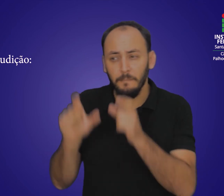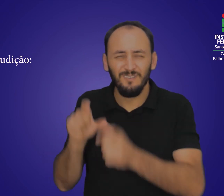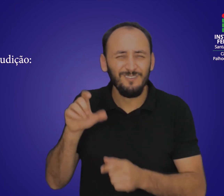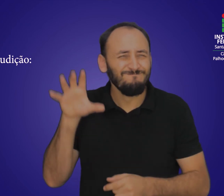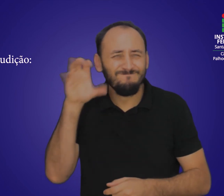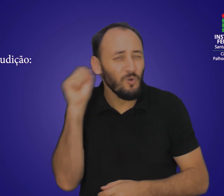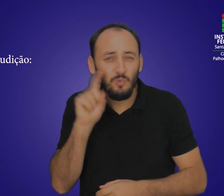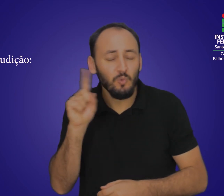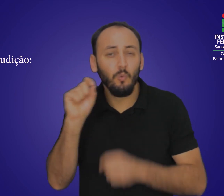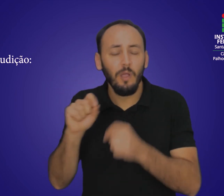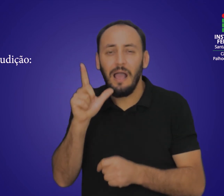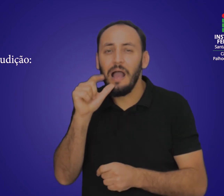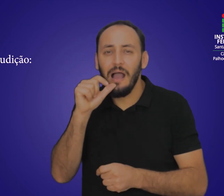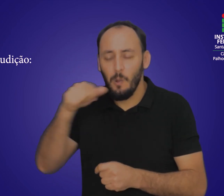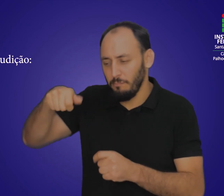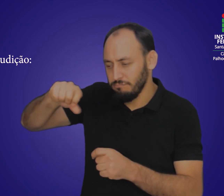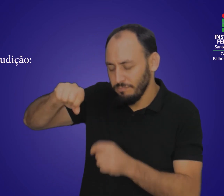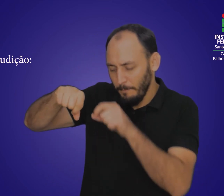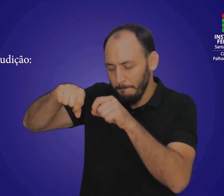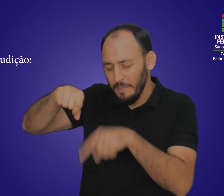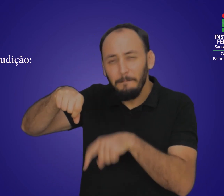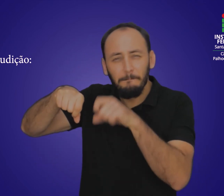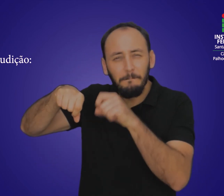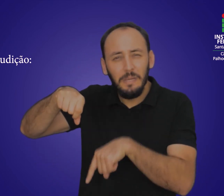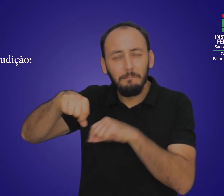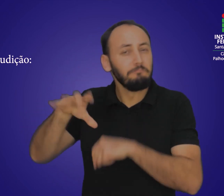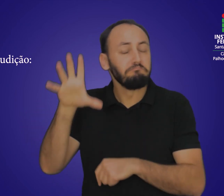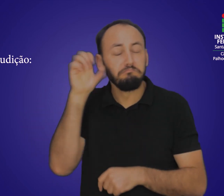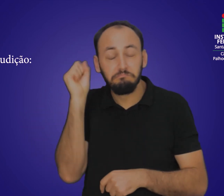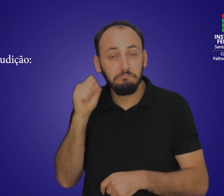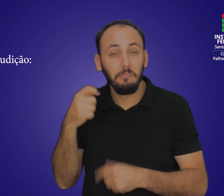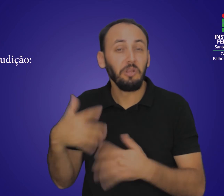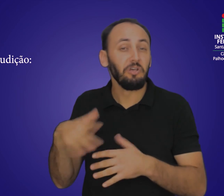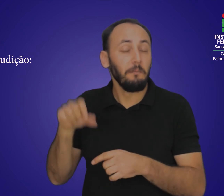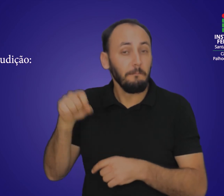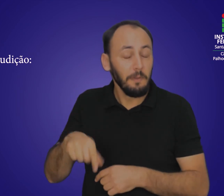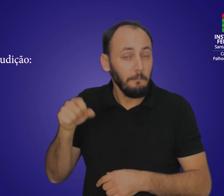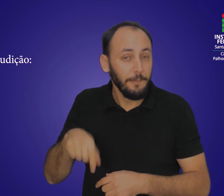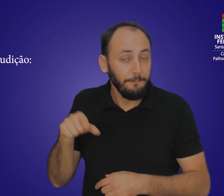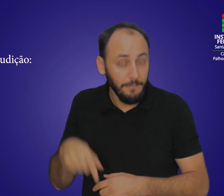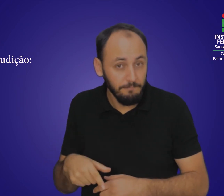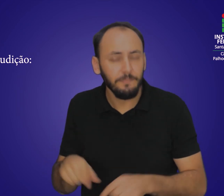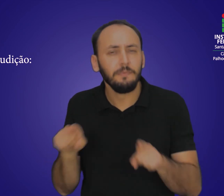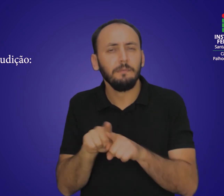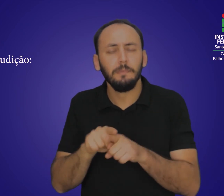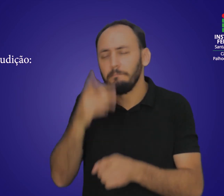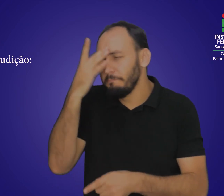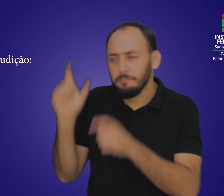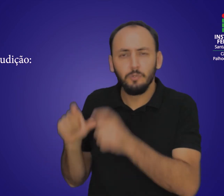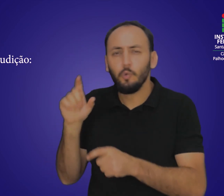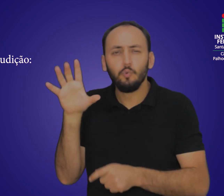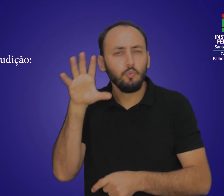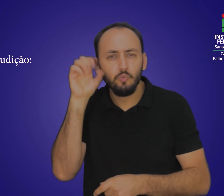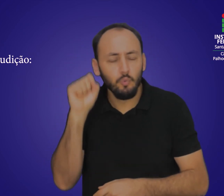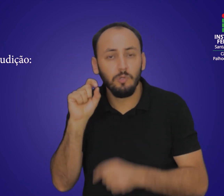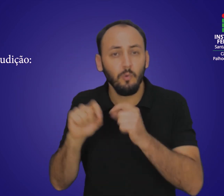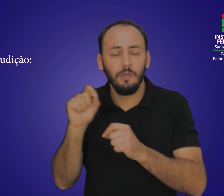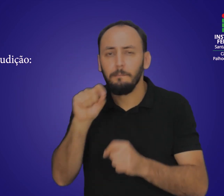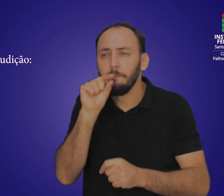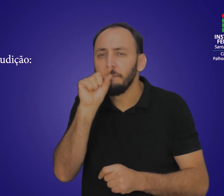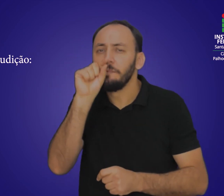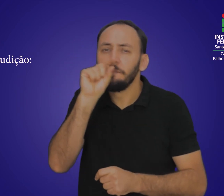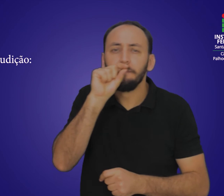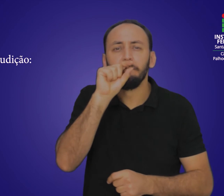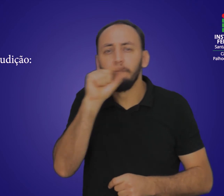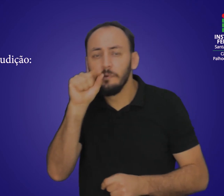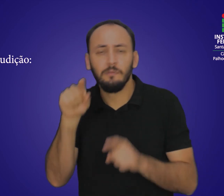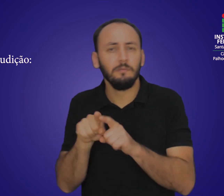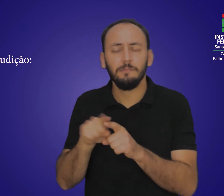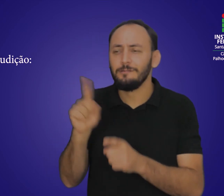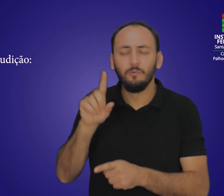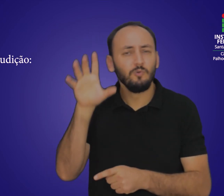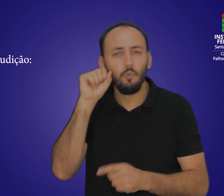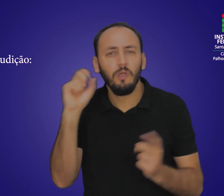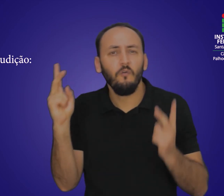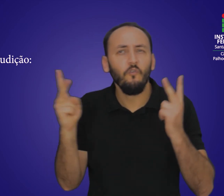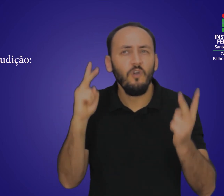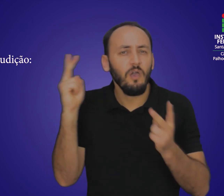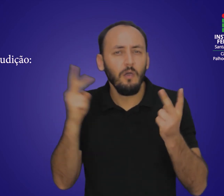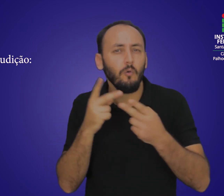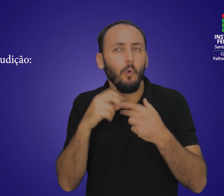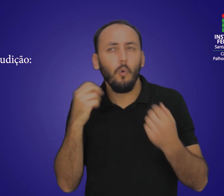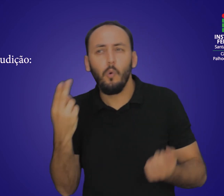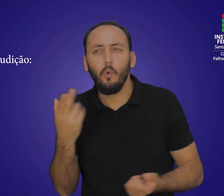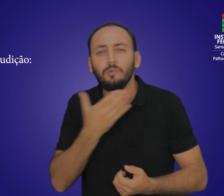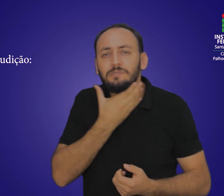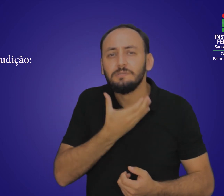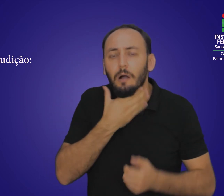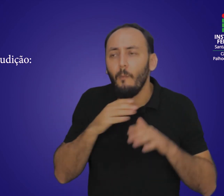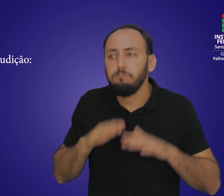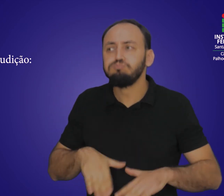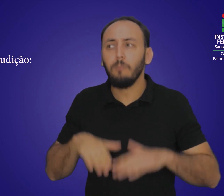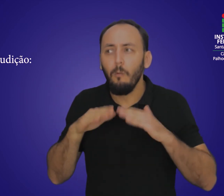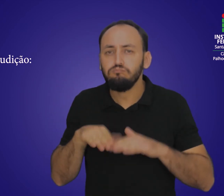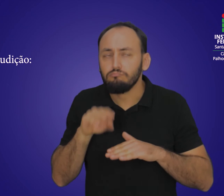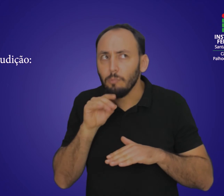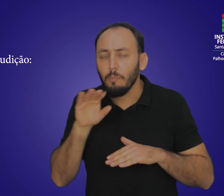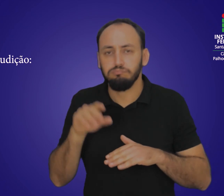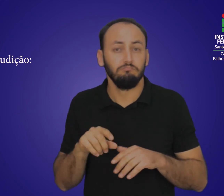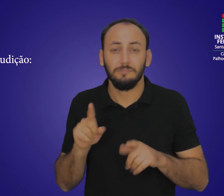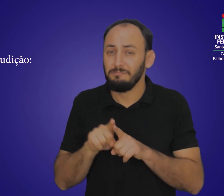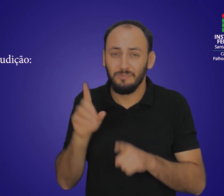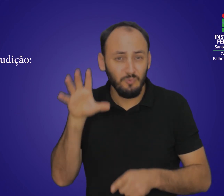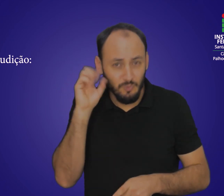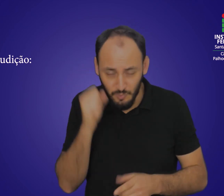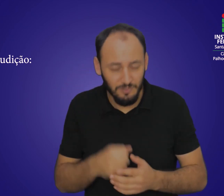Nesses casos, por exemplo, as pessoas não ouvem o som de goteiras, de pássaros, do vento ou dos sapos coaxando.